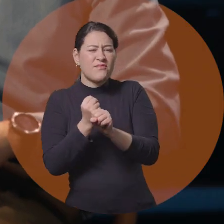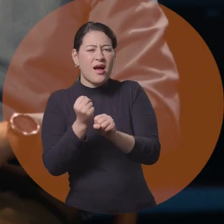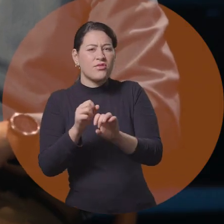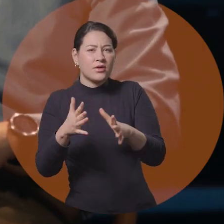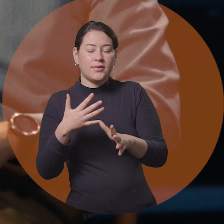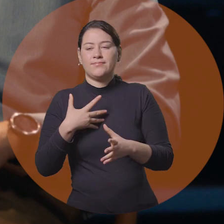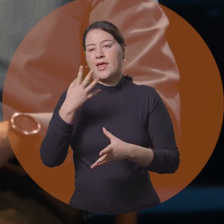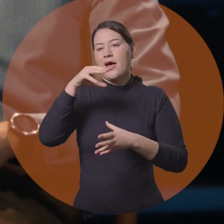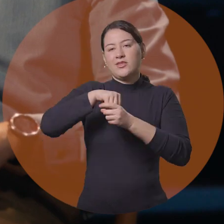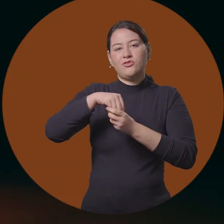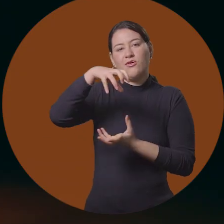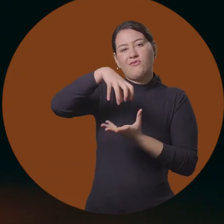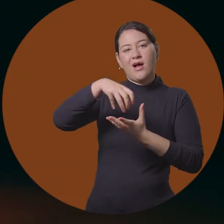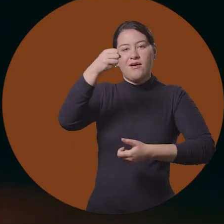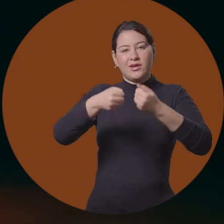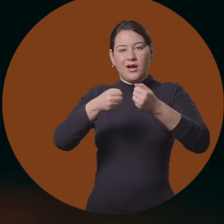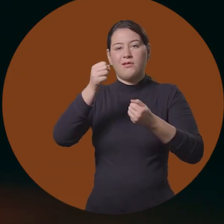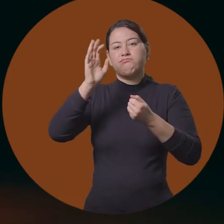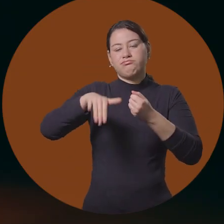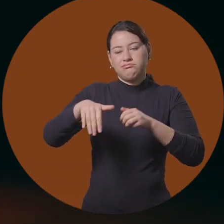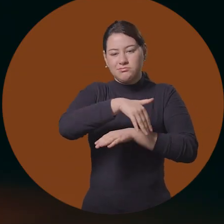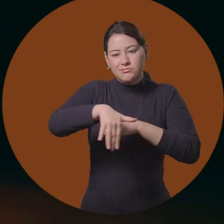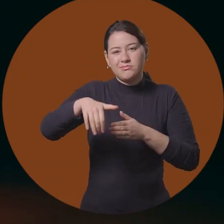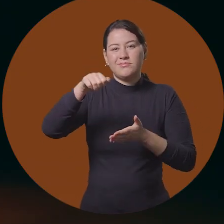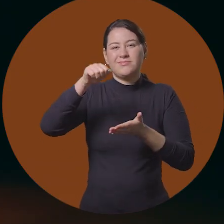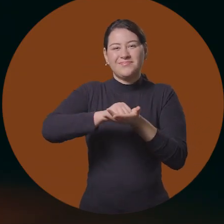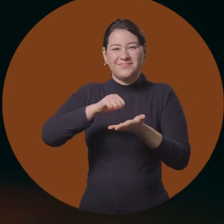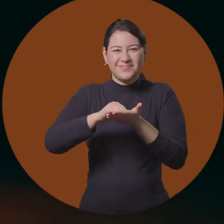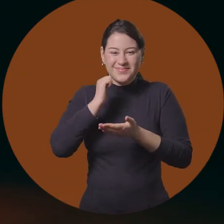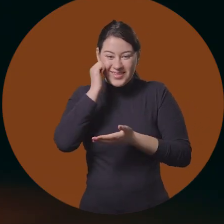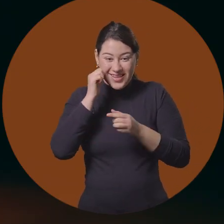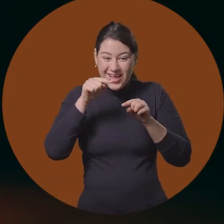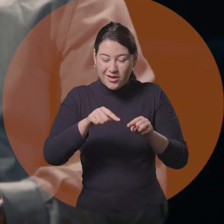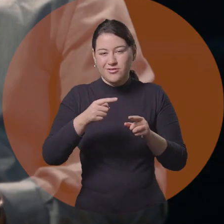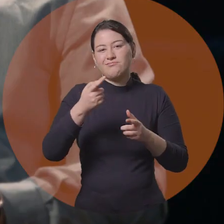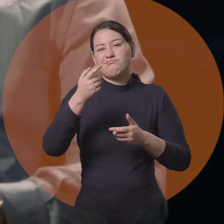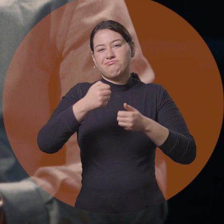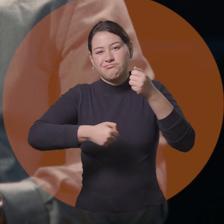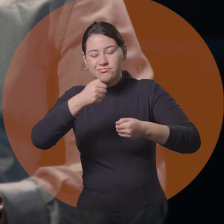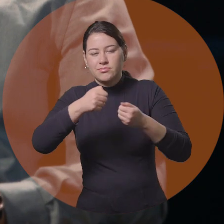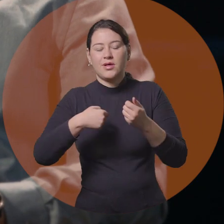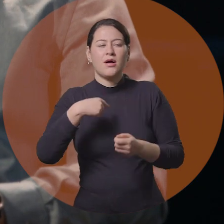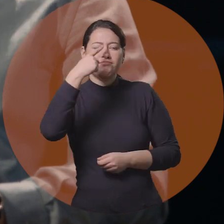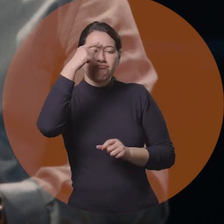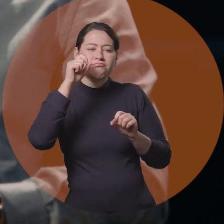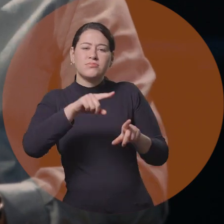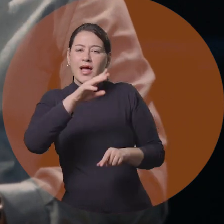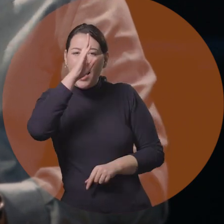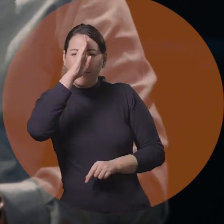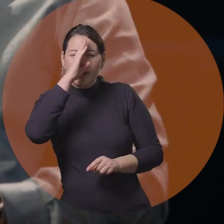Obrero en una fábrica de alquitrán. Pensando también en qué aprendiste también en esa experiencia.